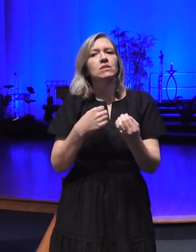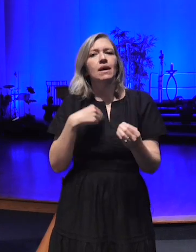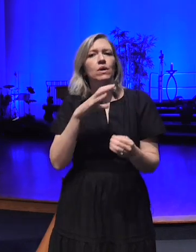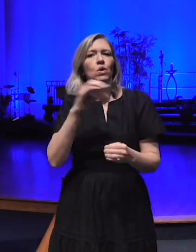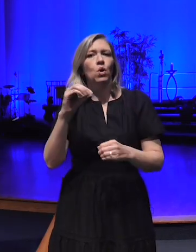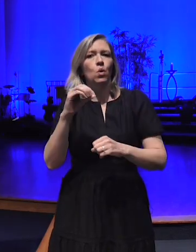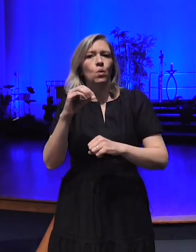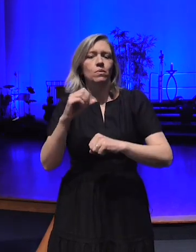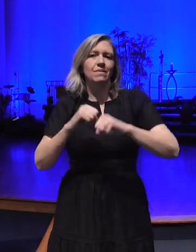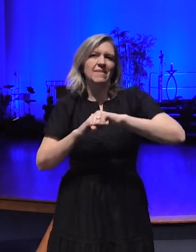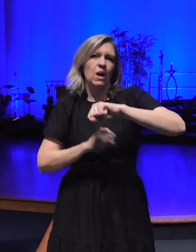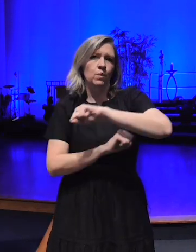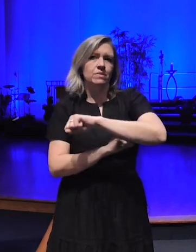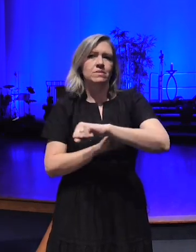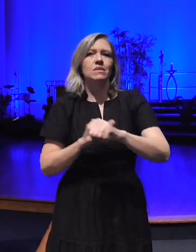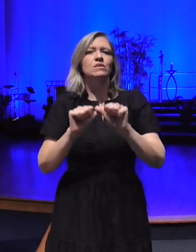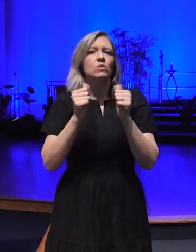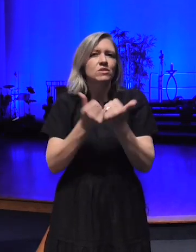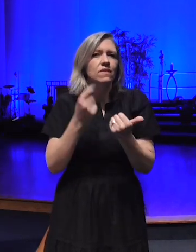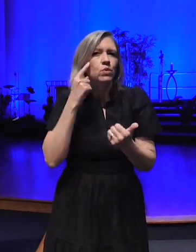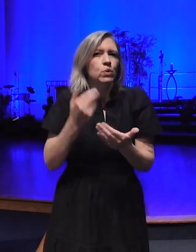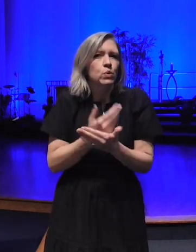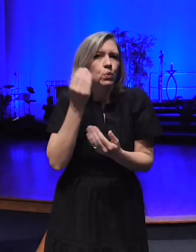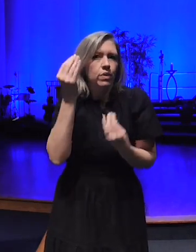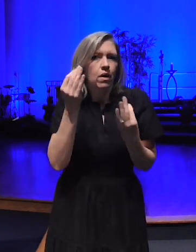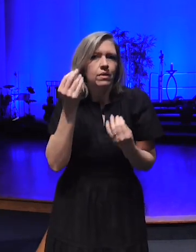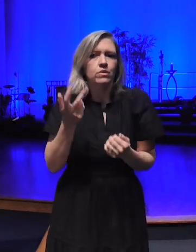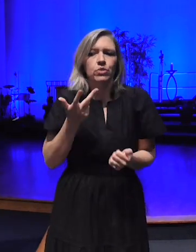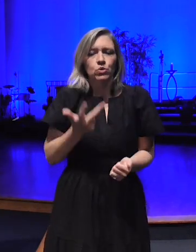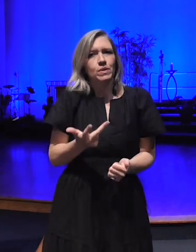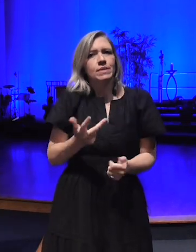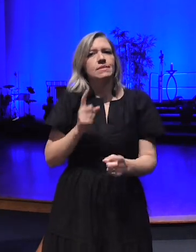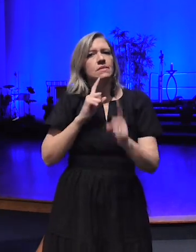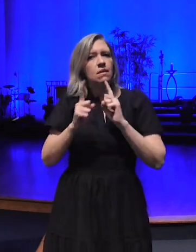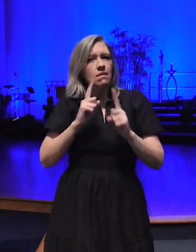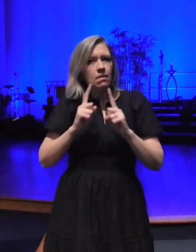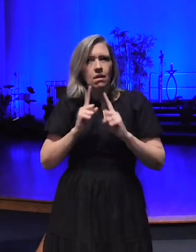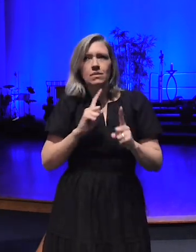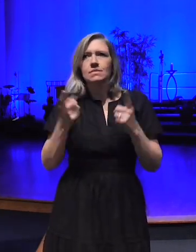a cabo tres diálogos de síntesis donde reunimos a varios líderes espirituales sociales para